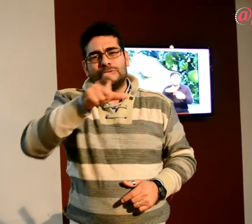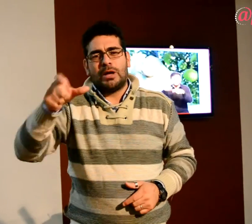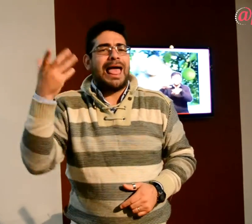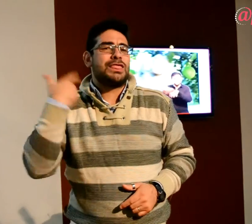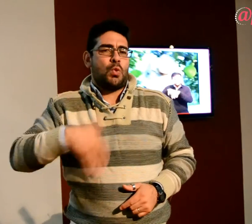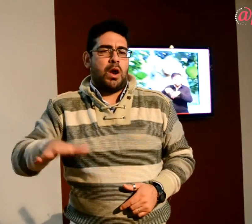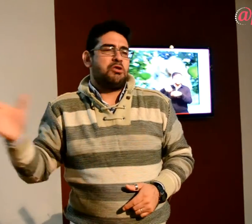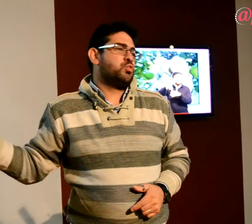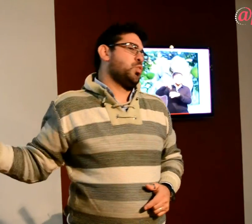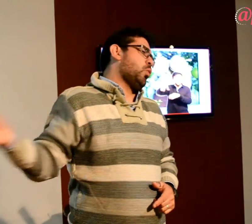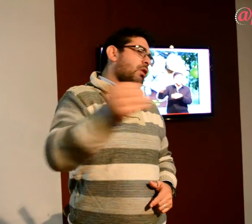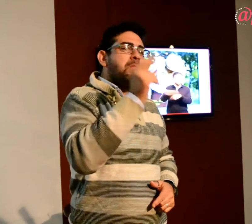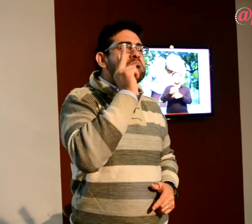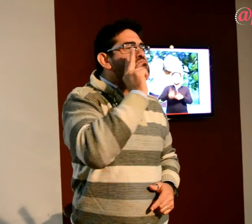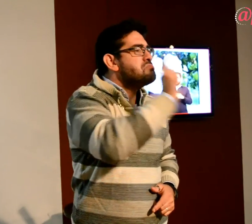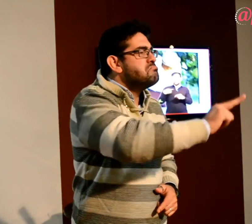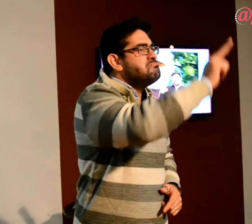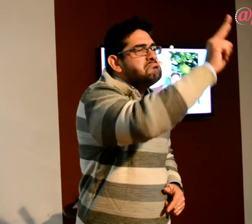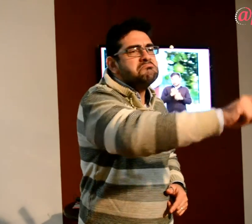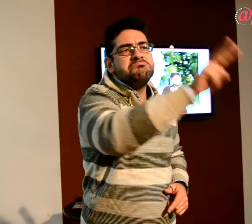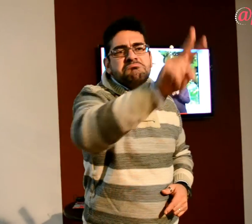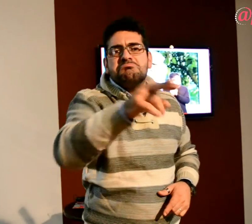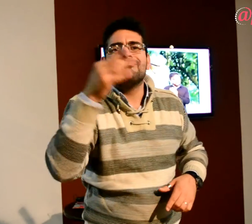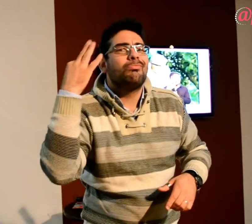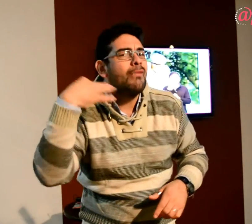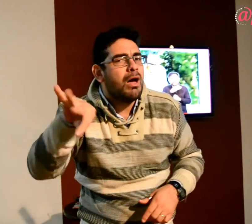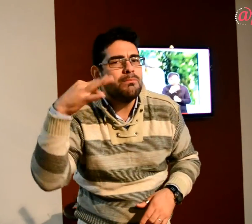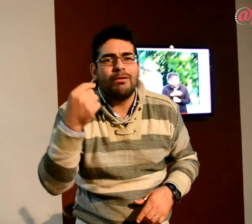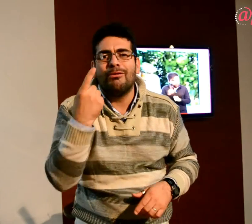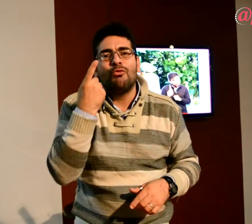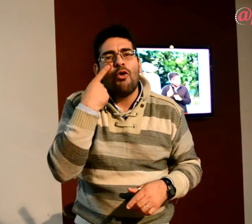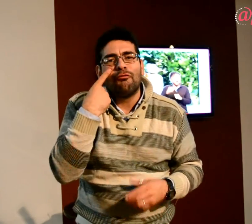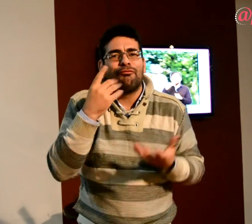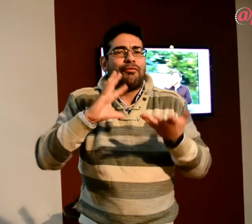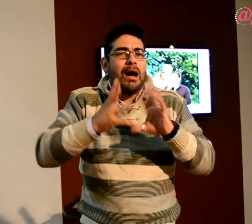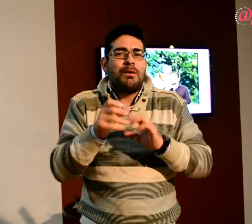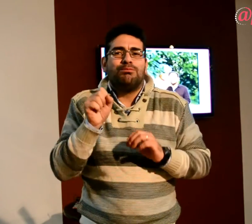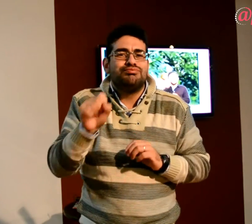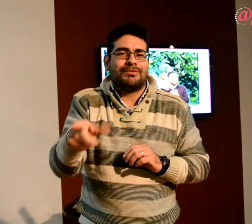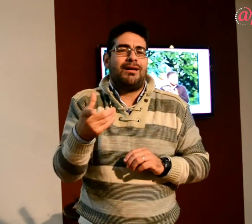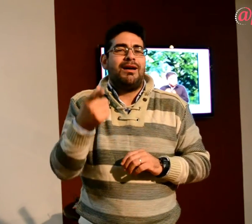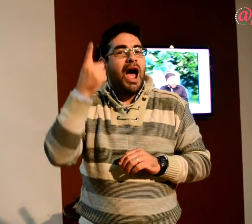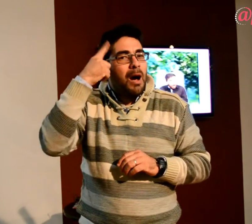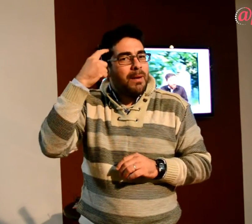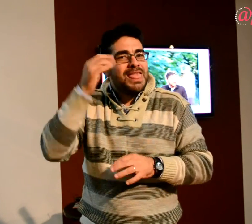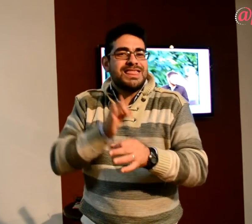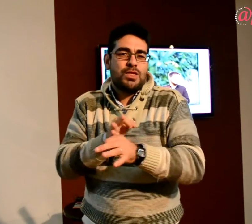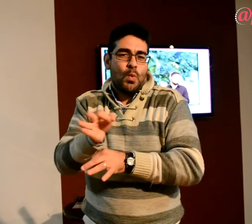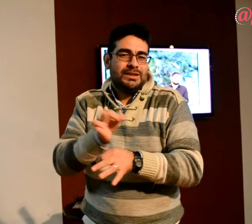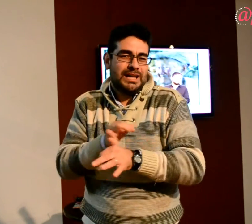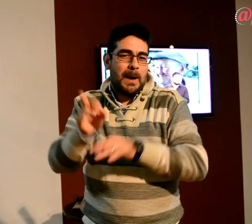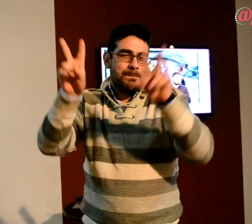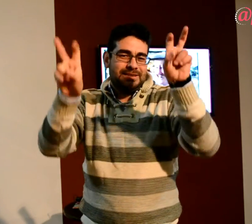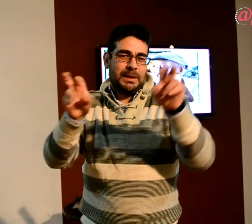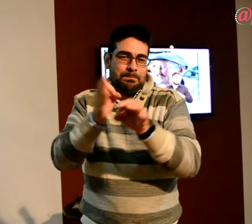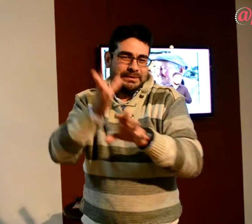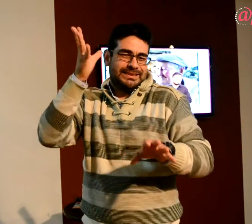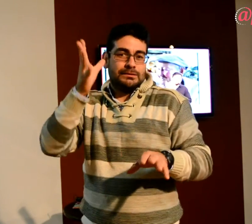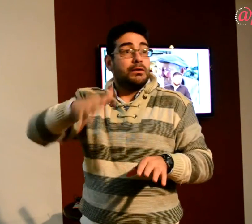la identidad es una forma educativa especial para enseñar, aprender sobre este museo especialmente.